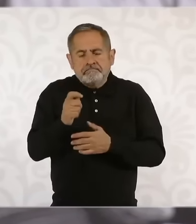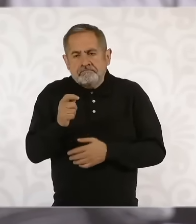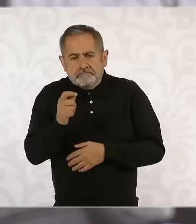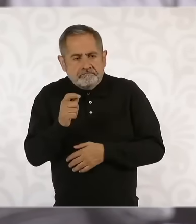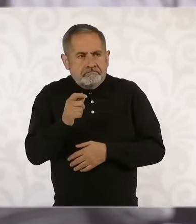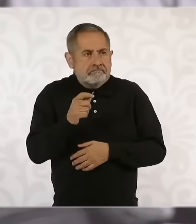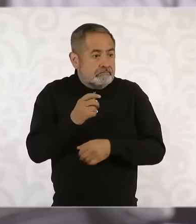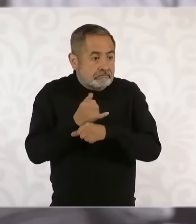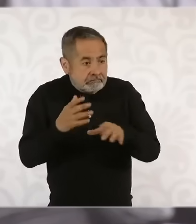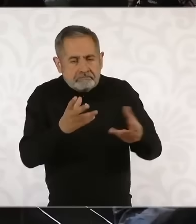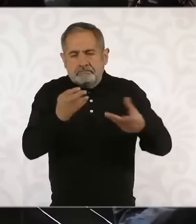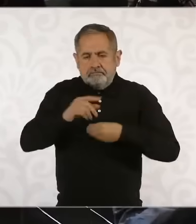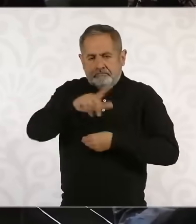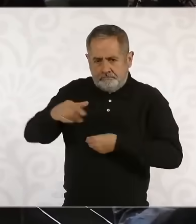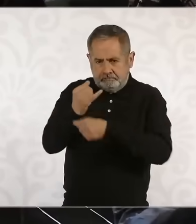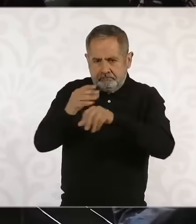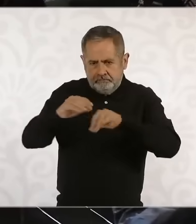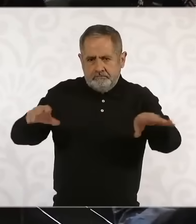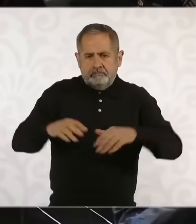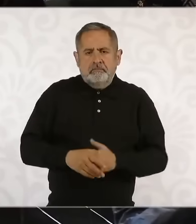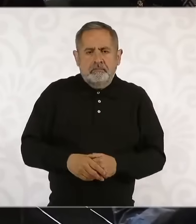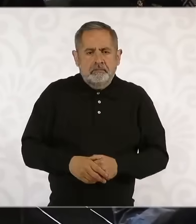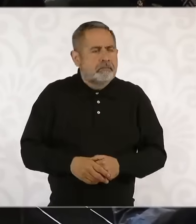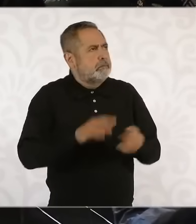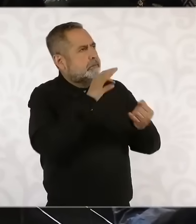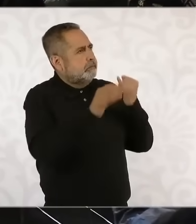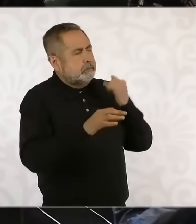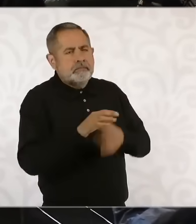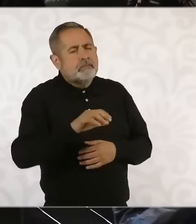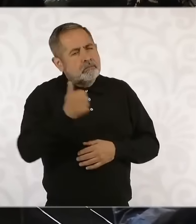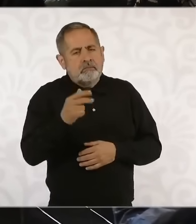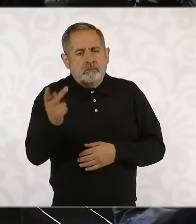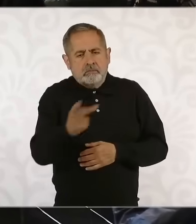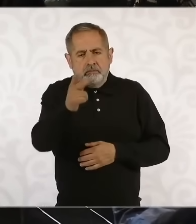información al respecto. Muchísimas gracias. En otro tema, con la aplicación de la ley de aguas,